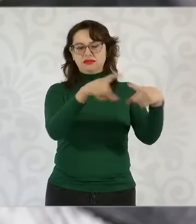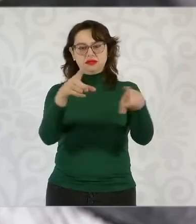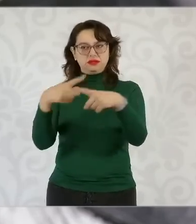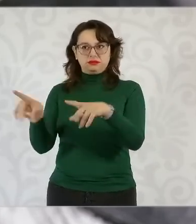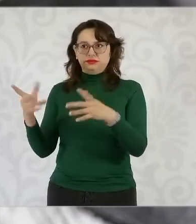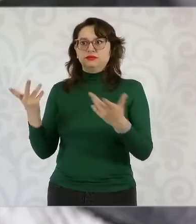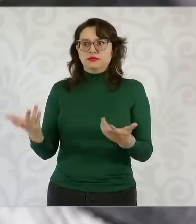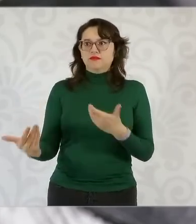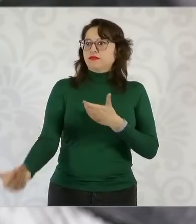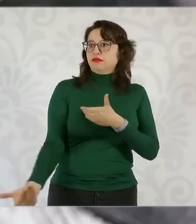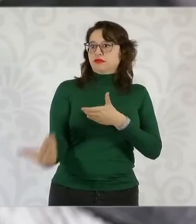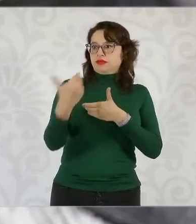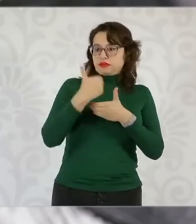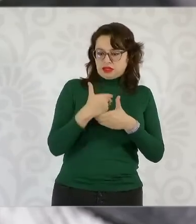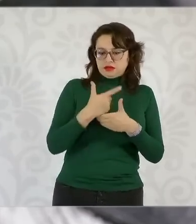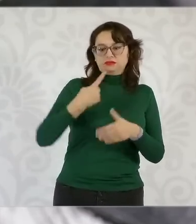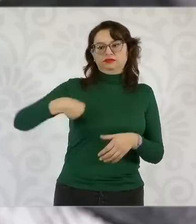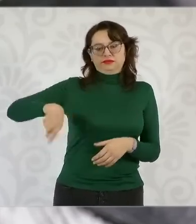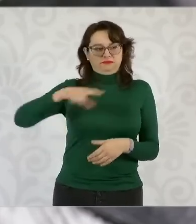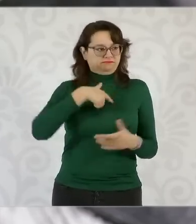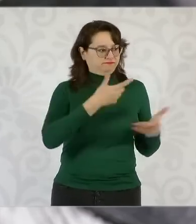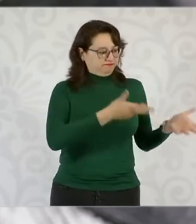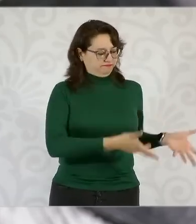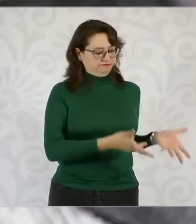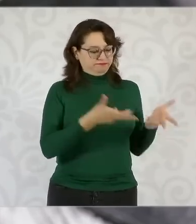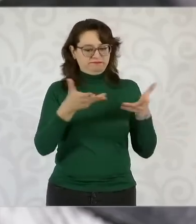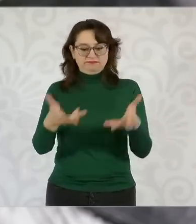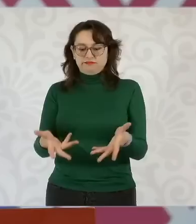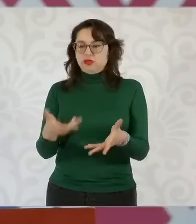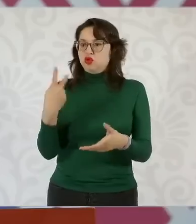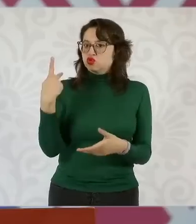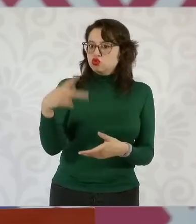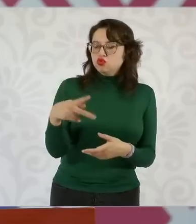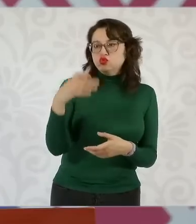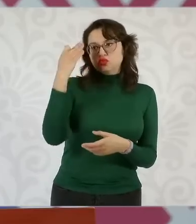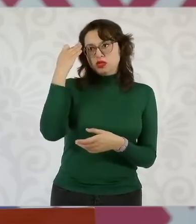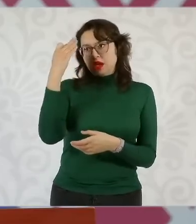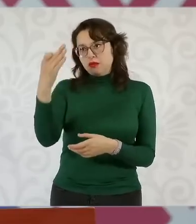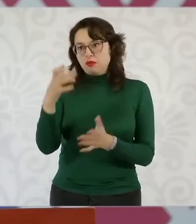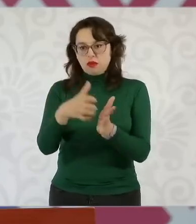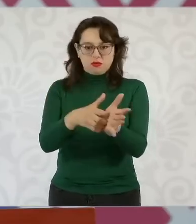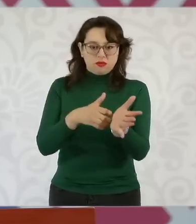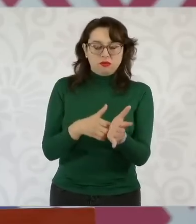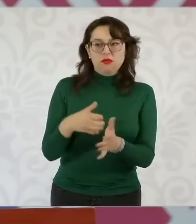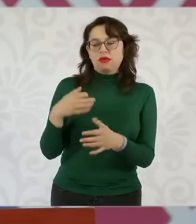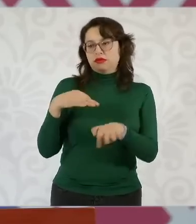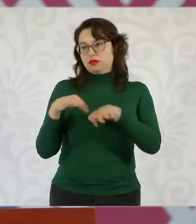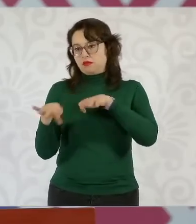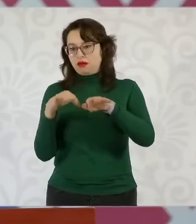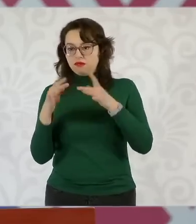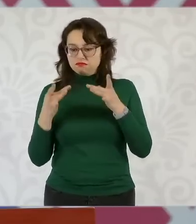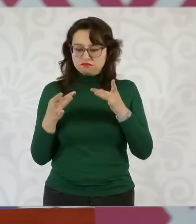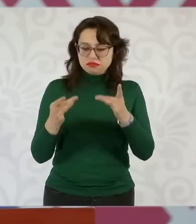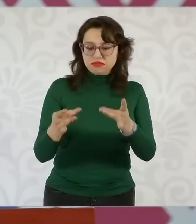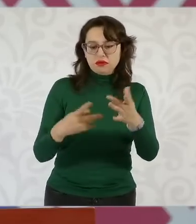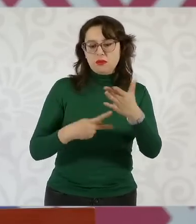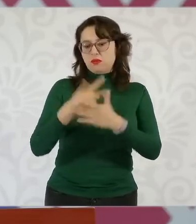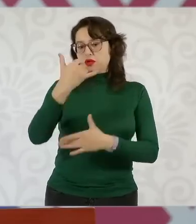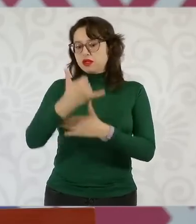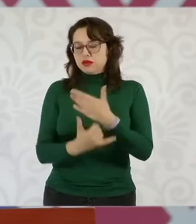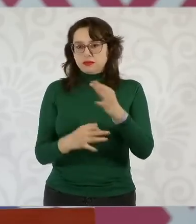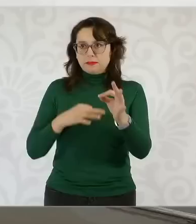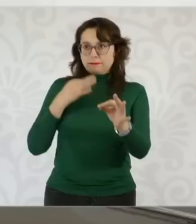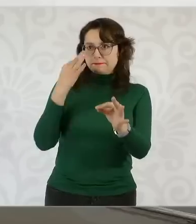que ellos hagan un trabajo de calidad y ahorren tiempo y realicen sus proyectos de la mejor manera